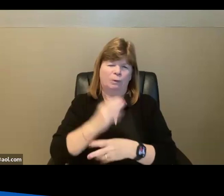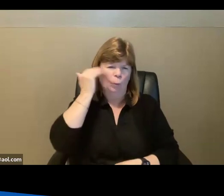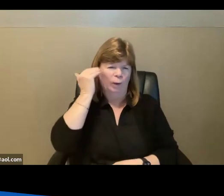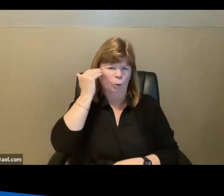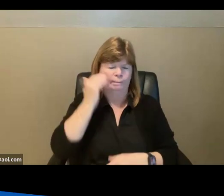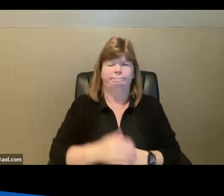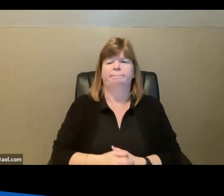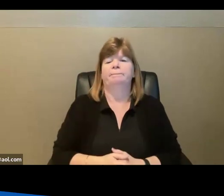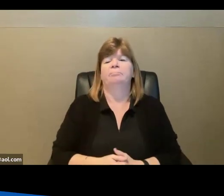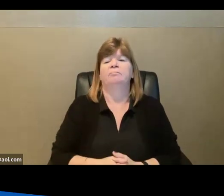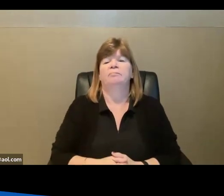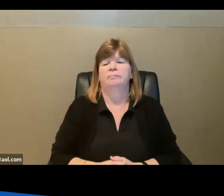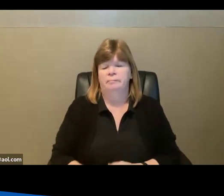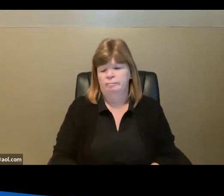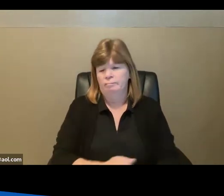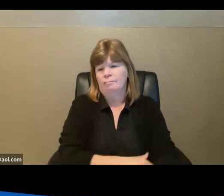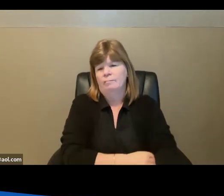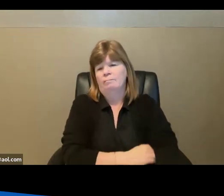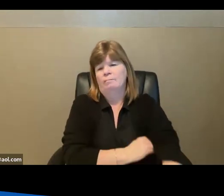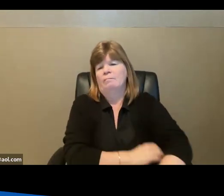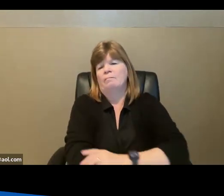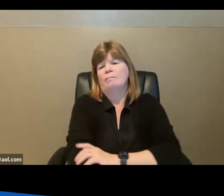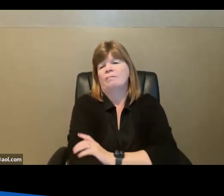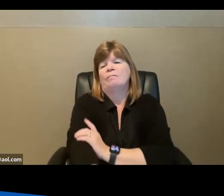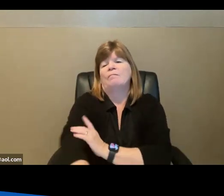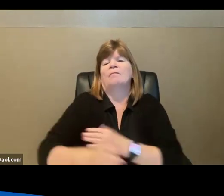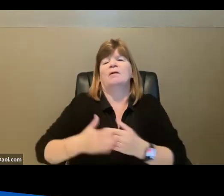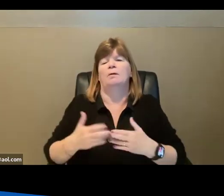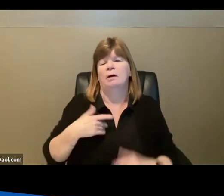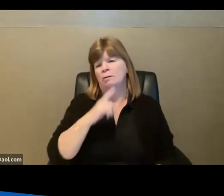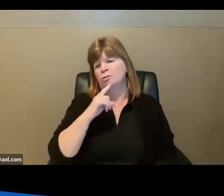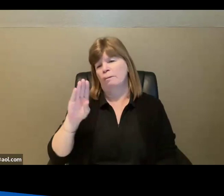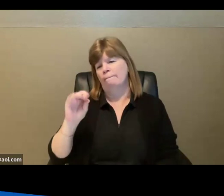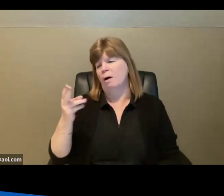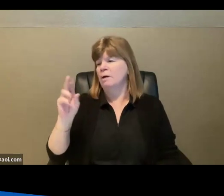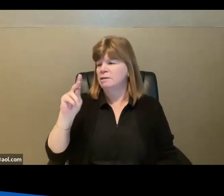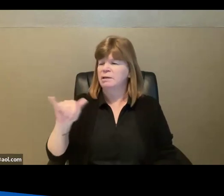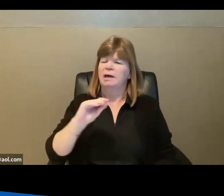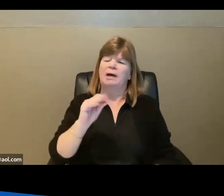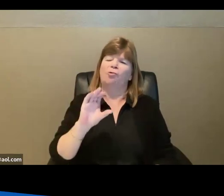En fin, estoy segura de que Bob Husky, Christopher Reeve y mi marido